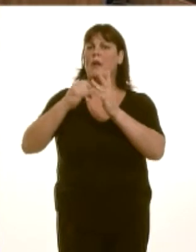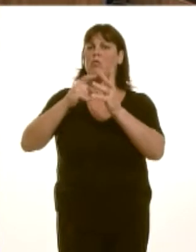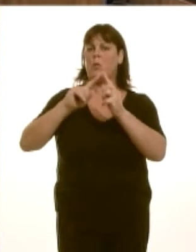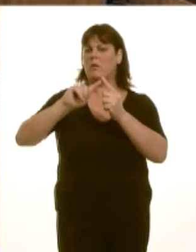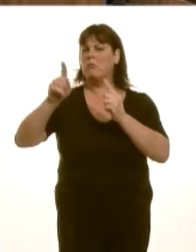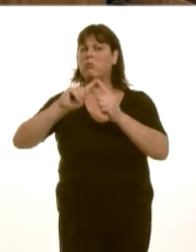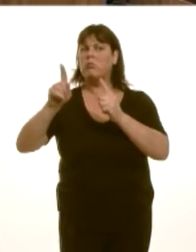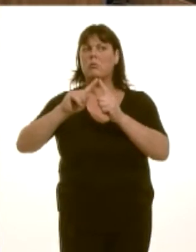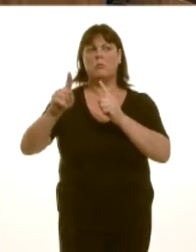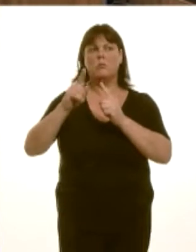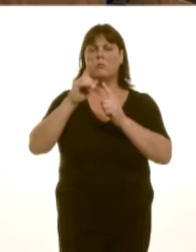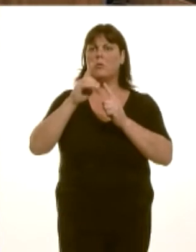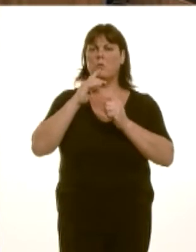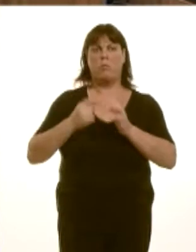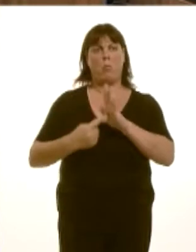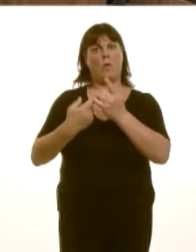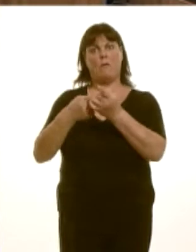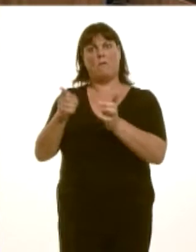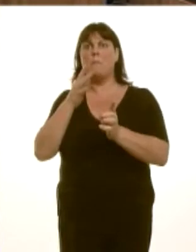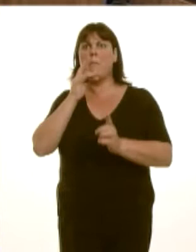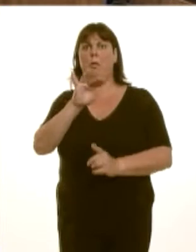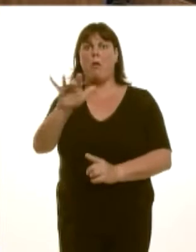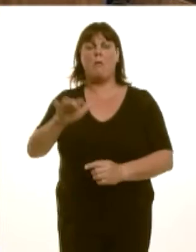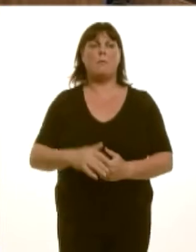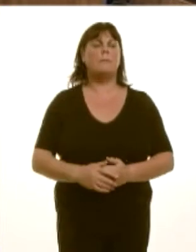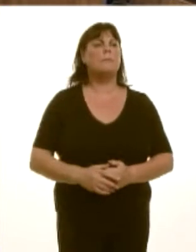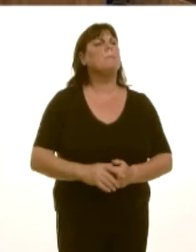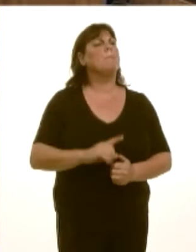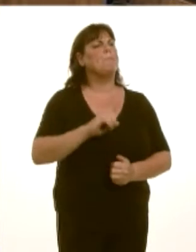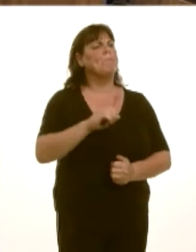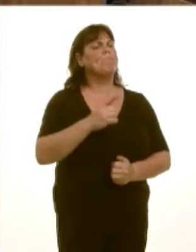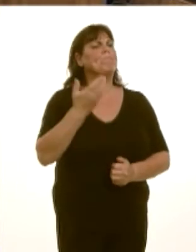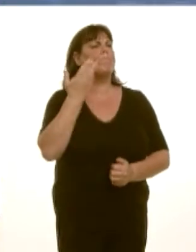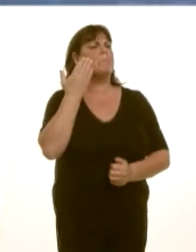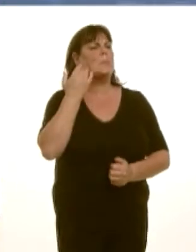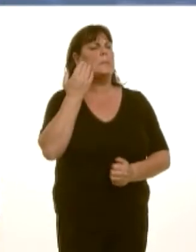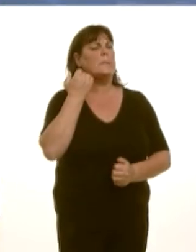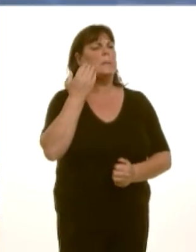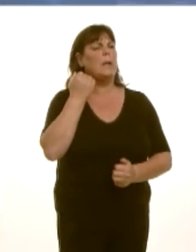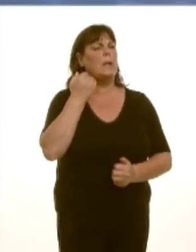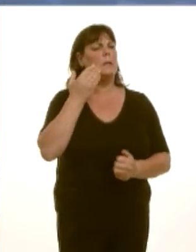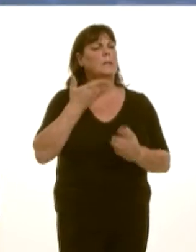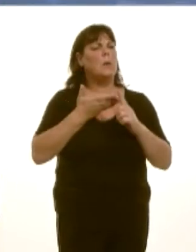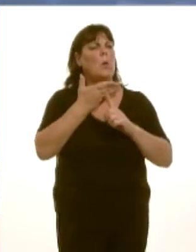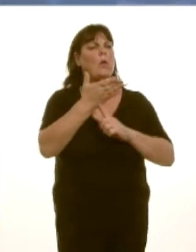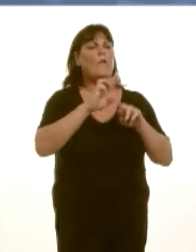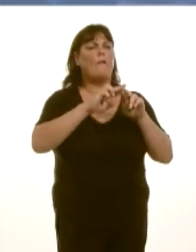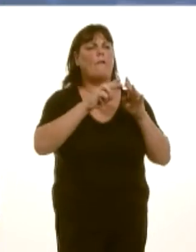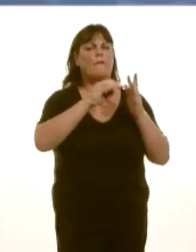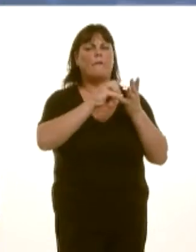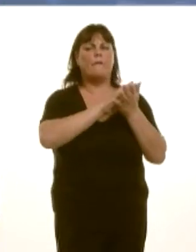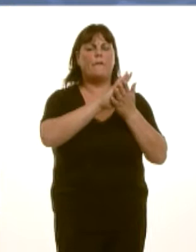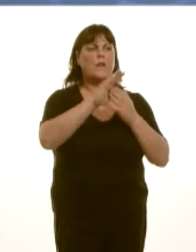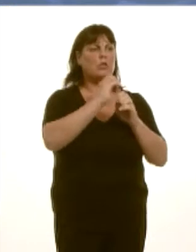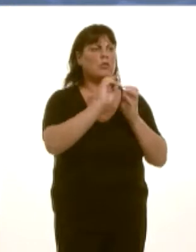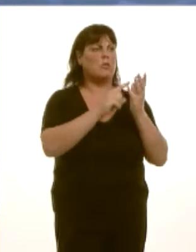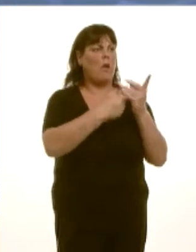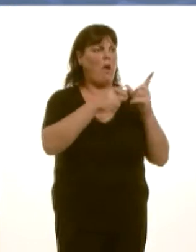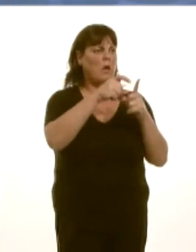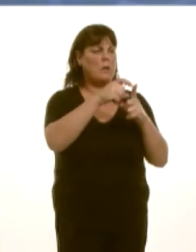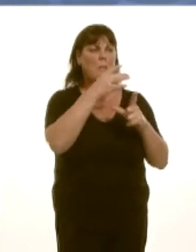osgoi i leddfu rhai o’r problemau traffig ar y ffordd fawr i’r dref o gyfeiriad Aberteifi.